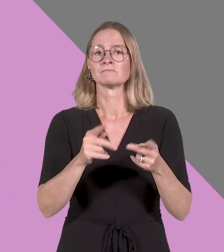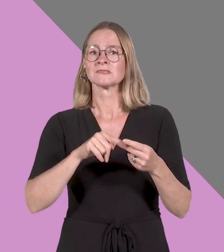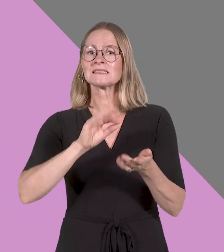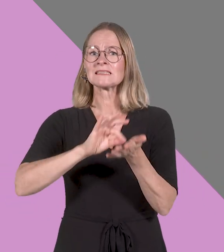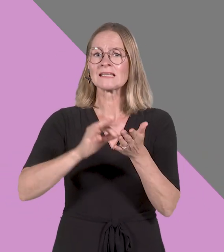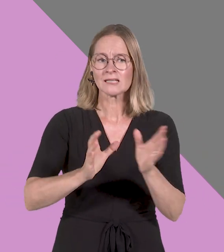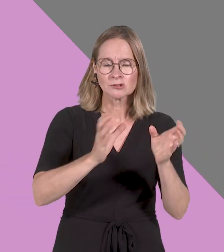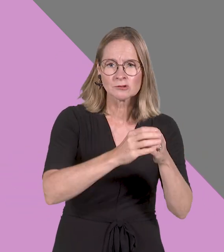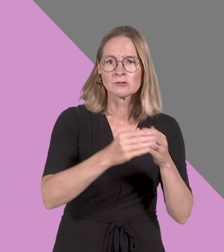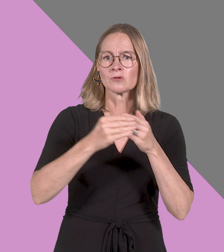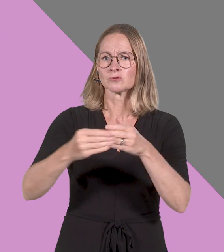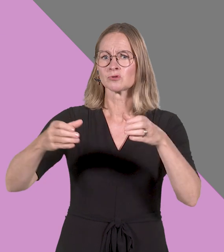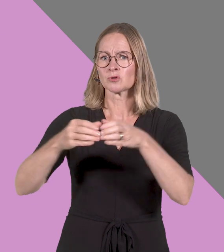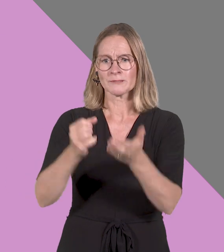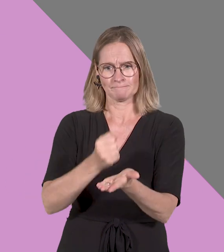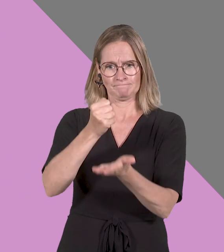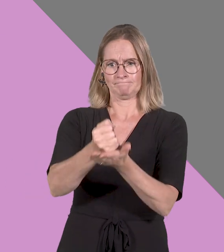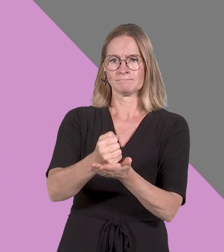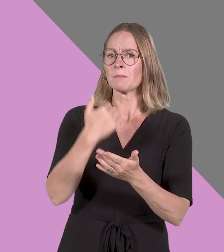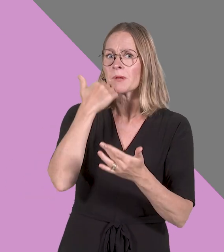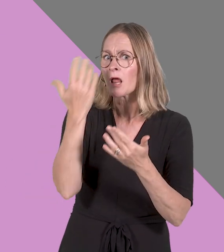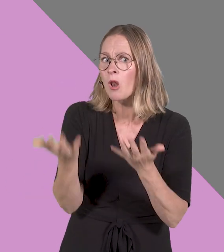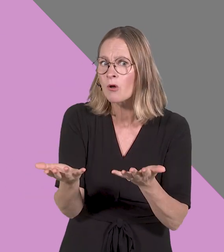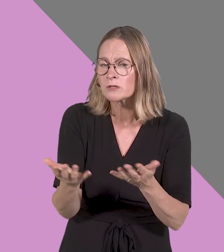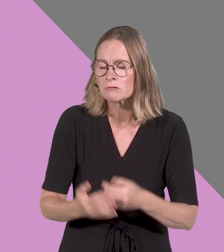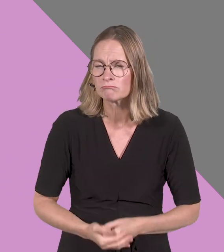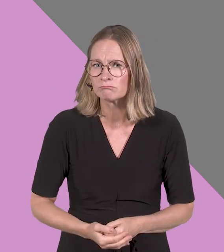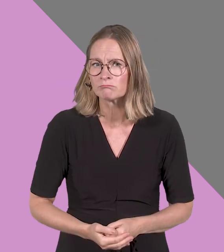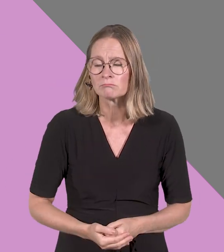asettaa sille sihteeristön ja ohjausryhmän, -